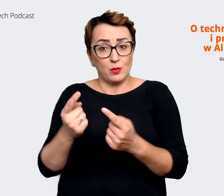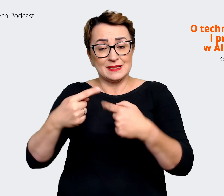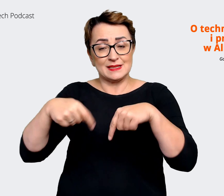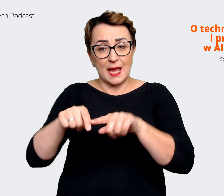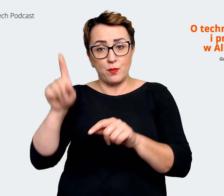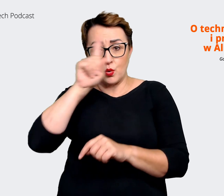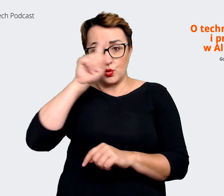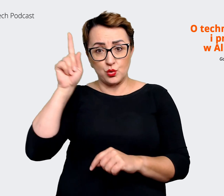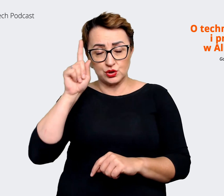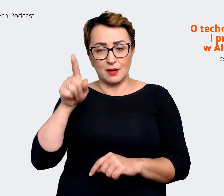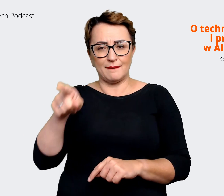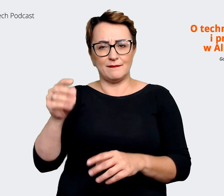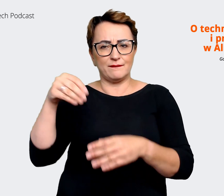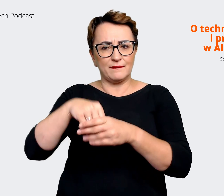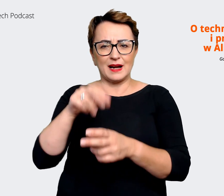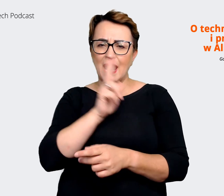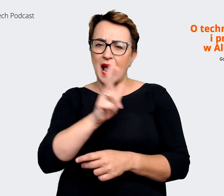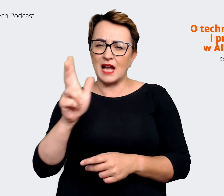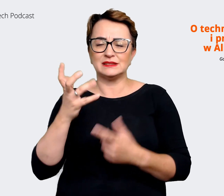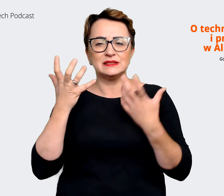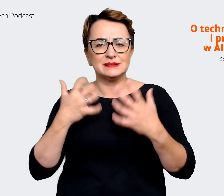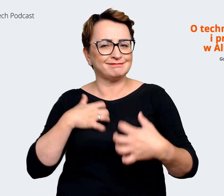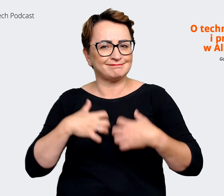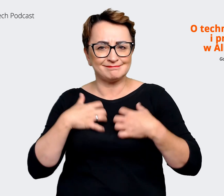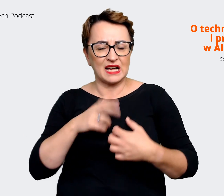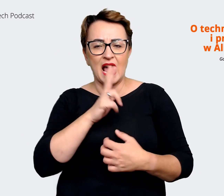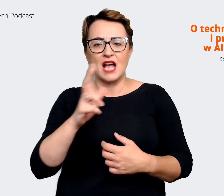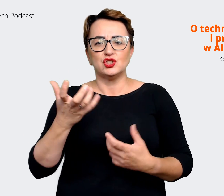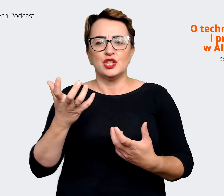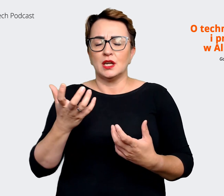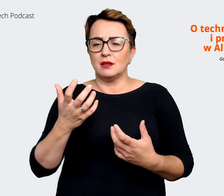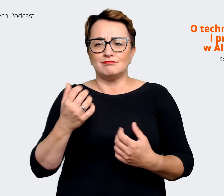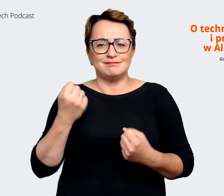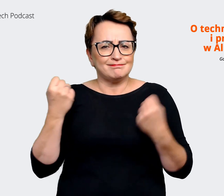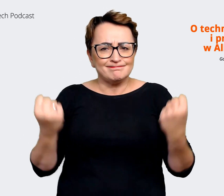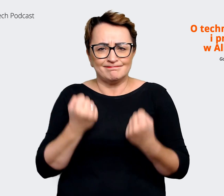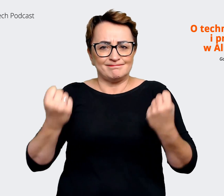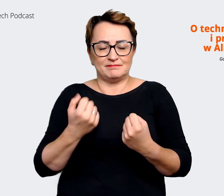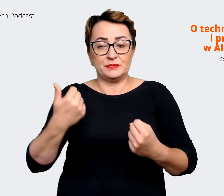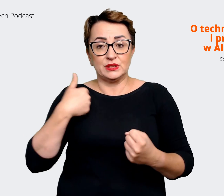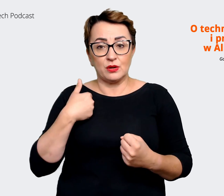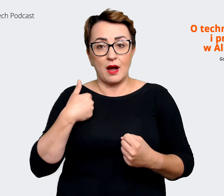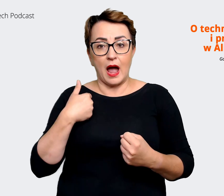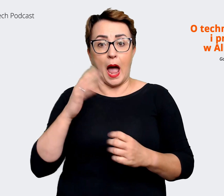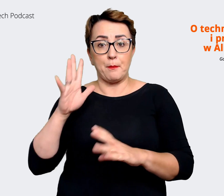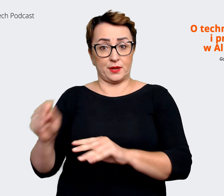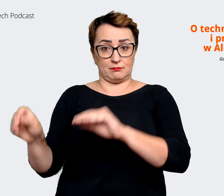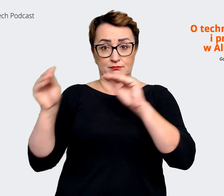którzy wszyscy bardzo chcieli i każdy był bardzo zdeterminowany do jednak większej organizacji.